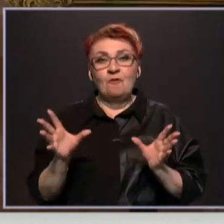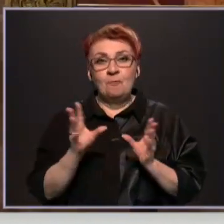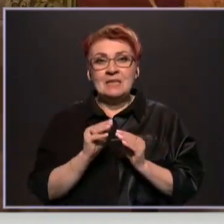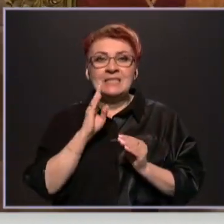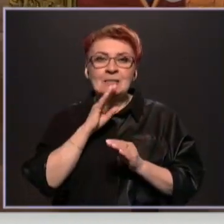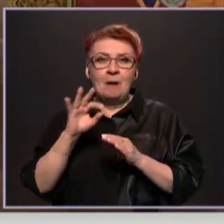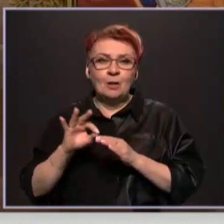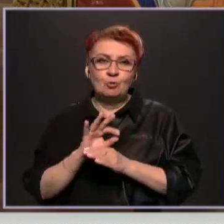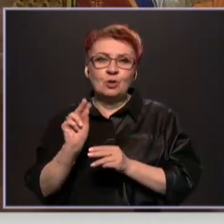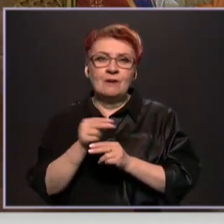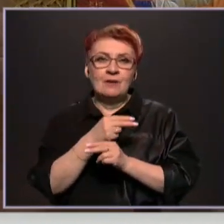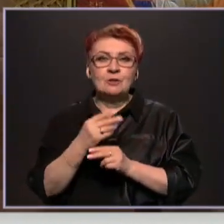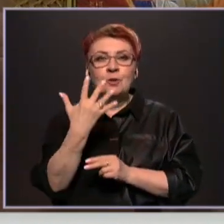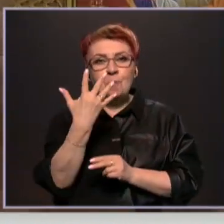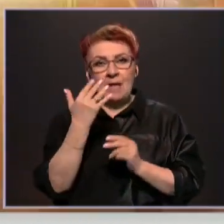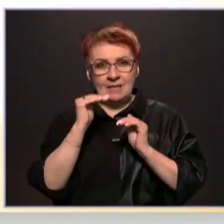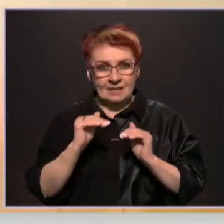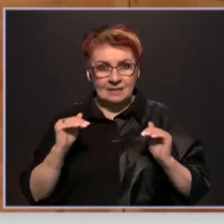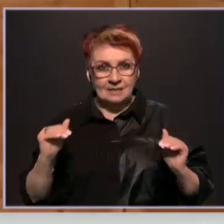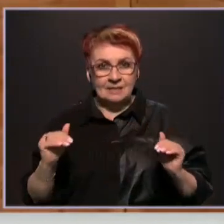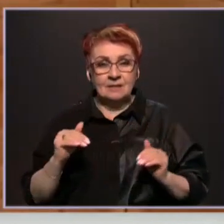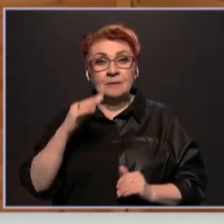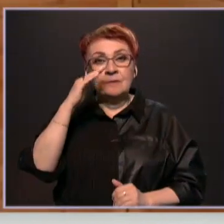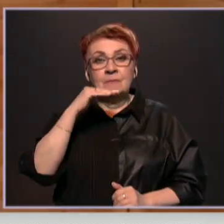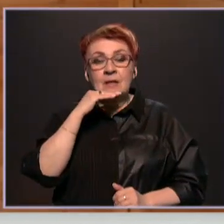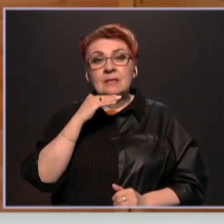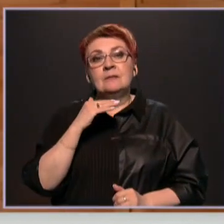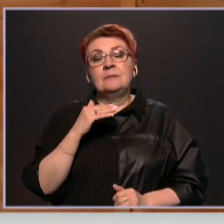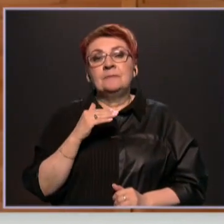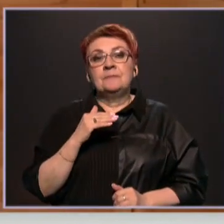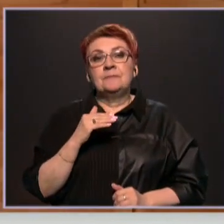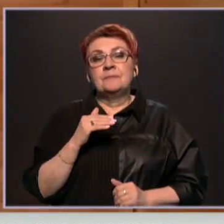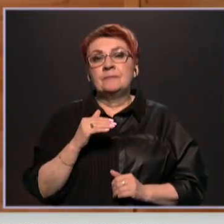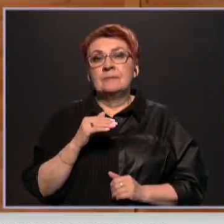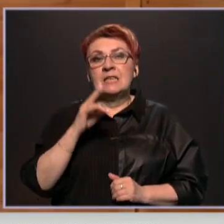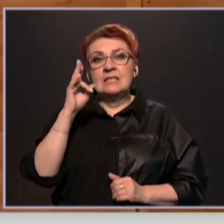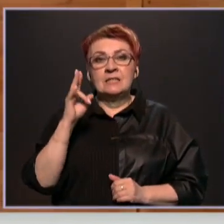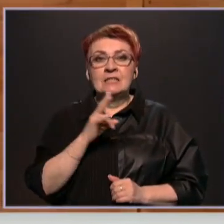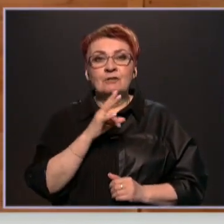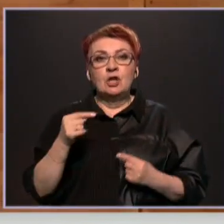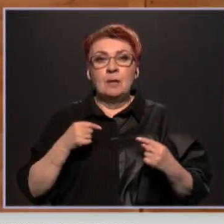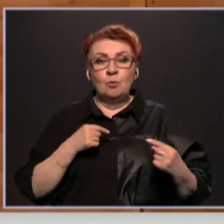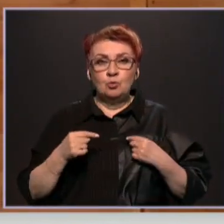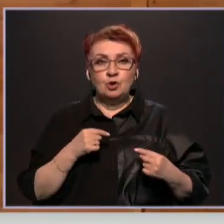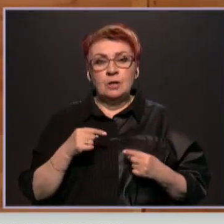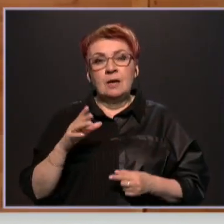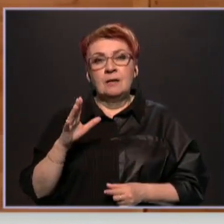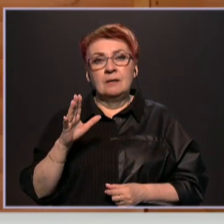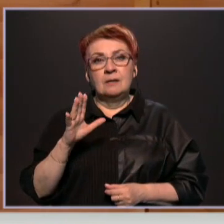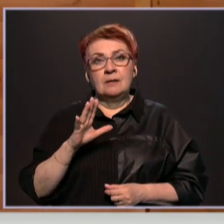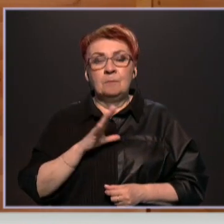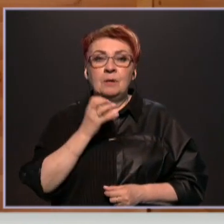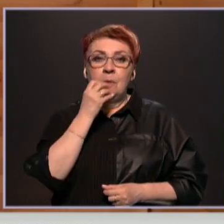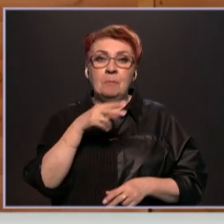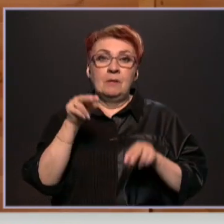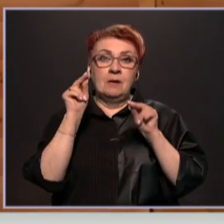они воспитывали пятерых детей отец ещё мученика Сергия заварено был благочинный любимского округа